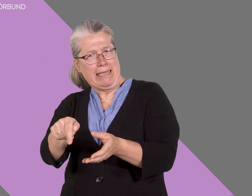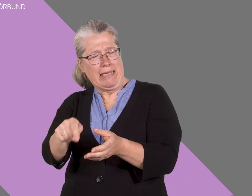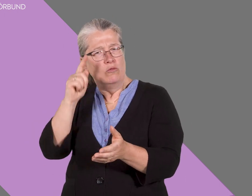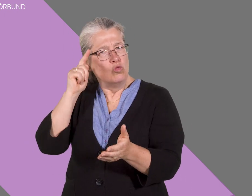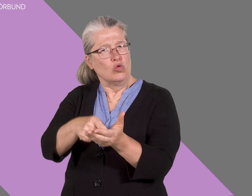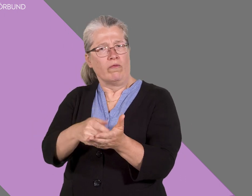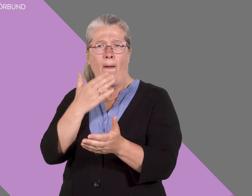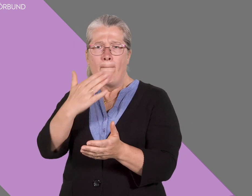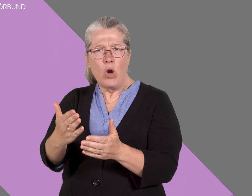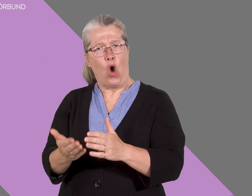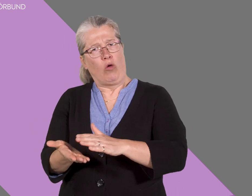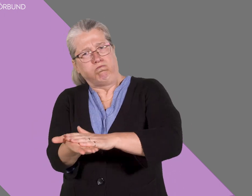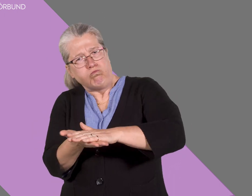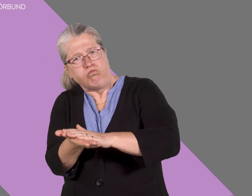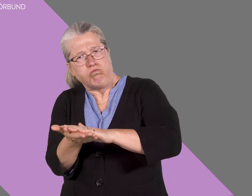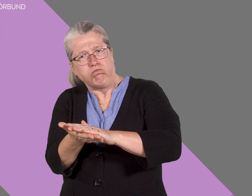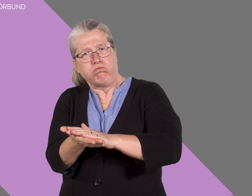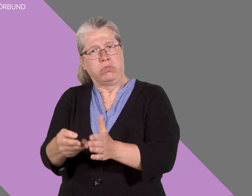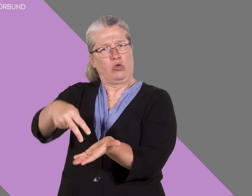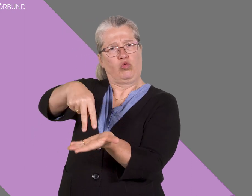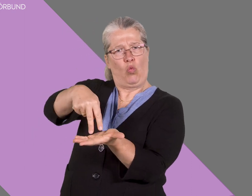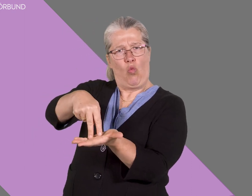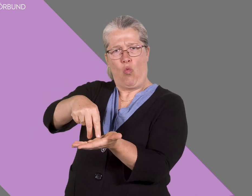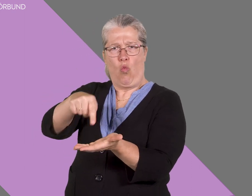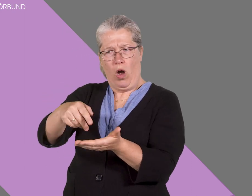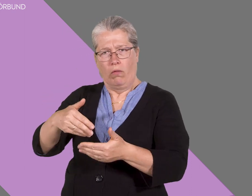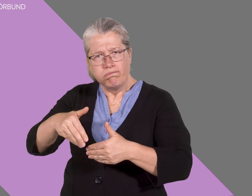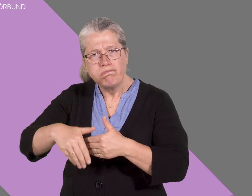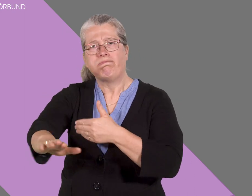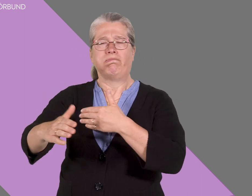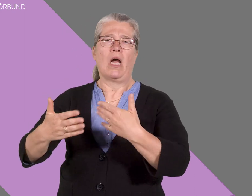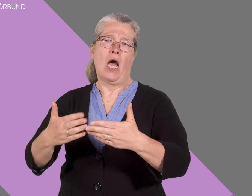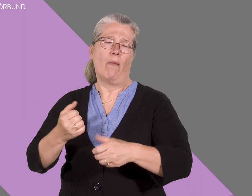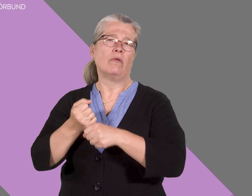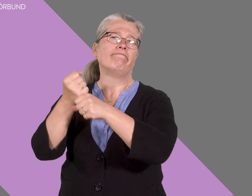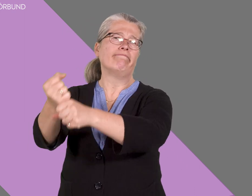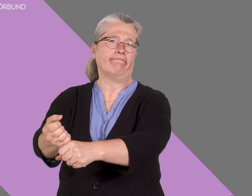så att den kan byggas upp på en stadig grund.